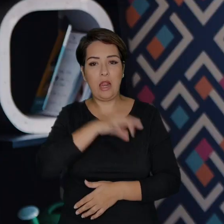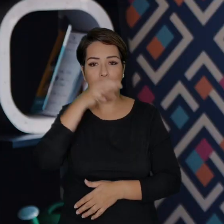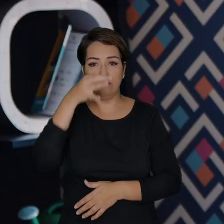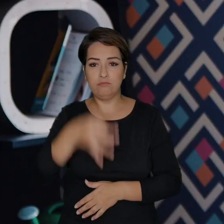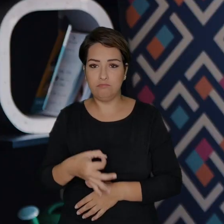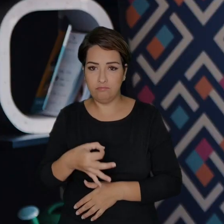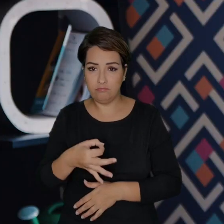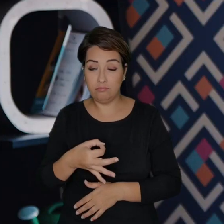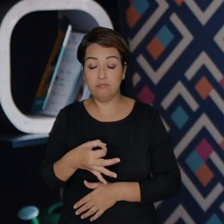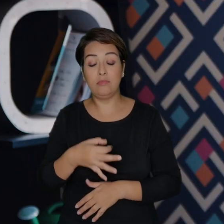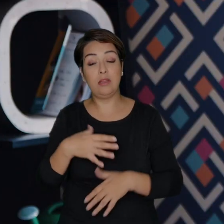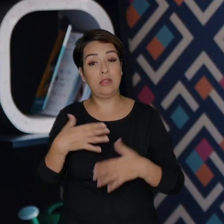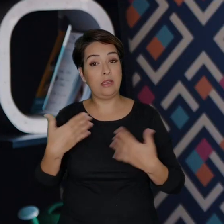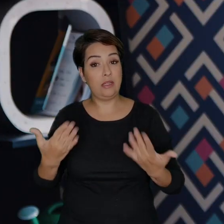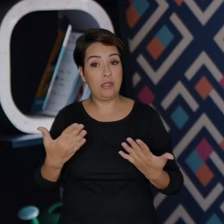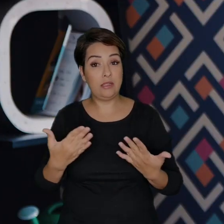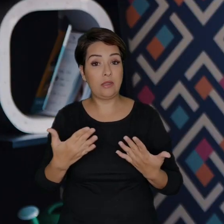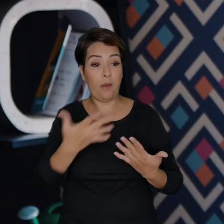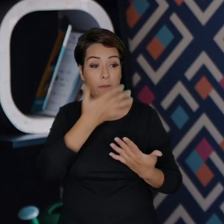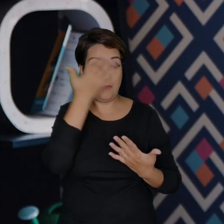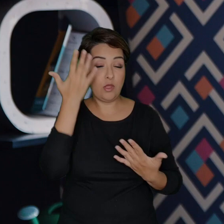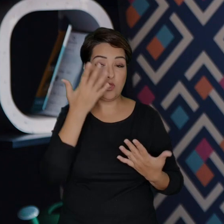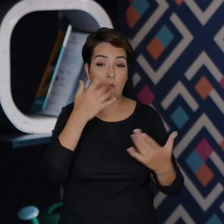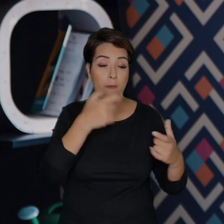Desde o pequeno produtor ali